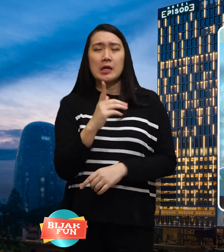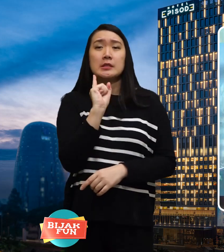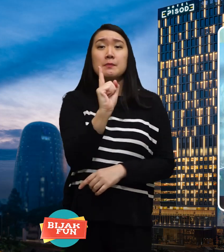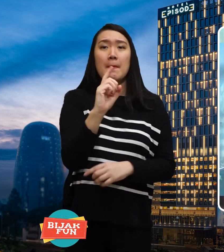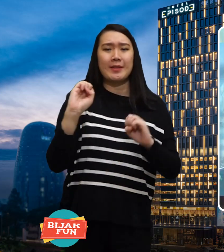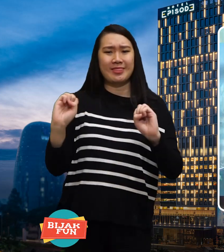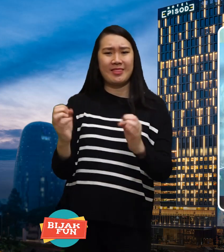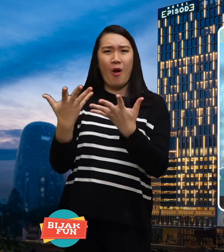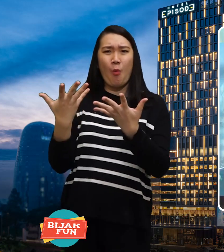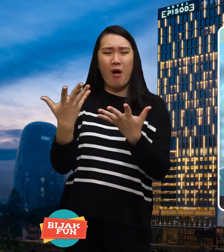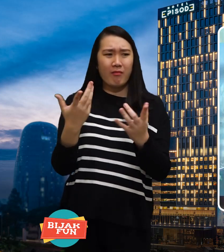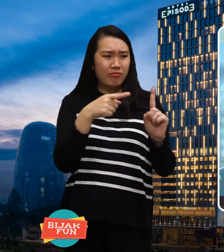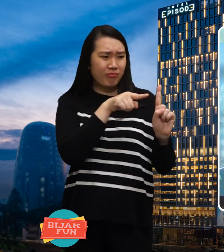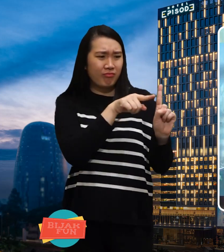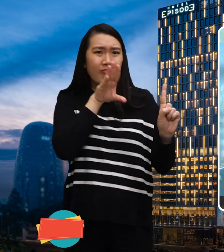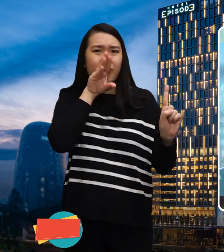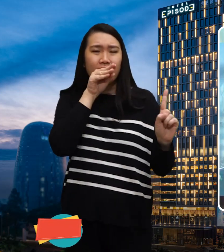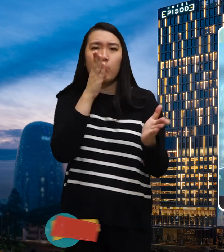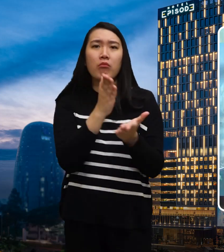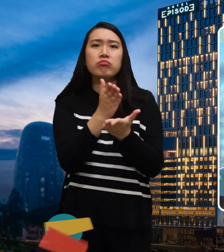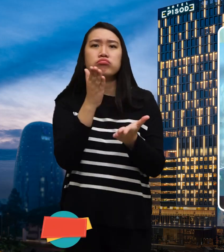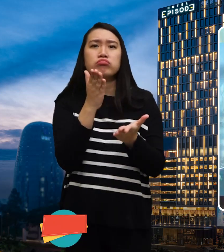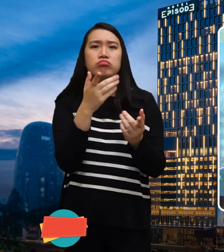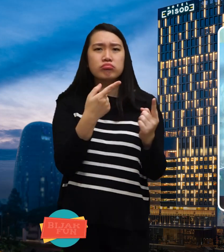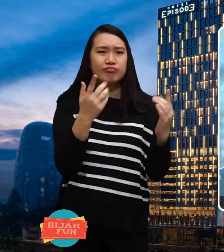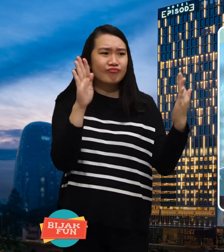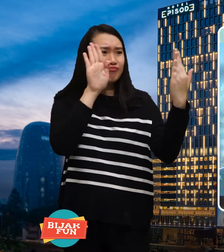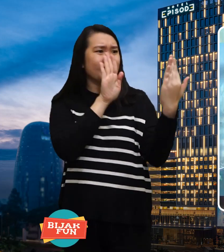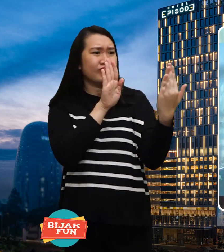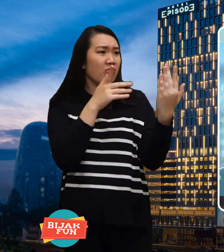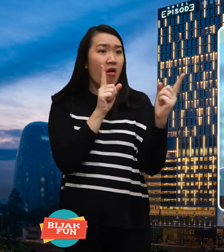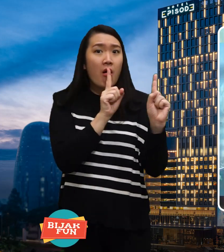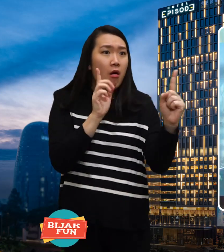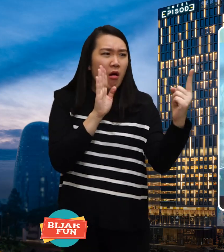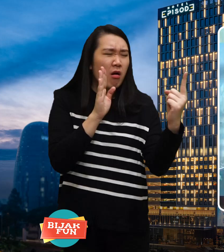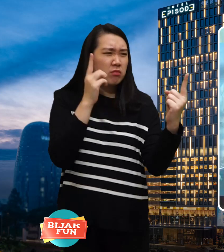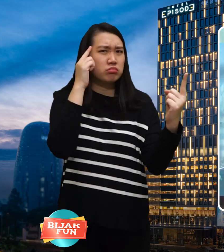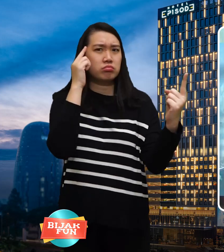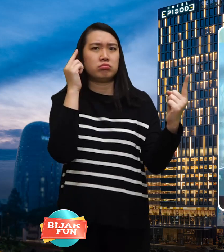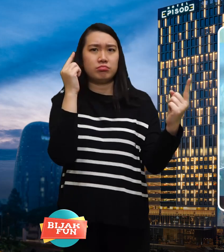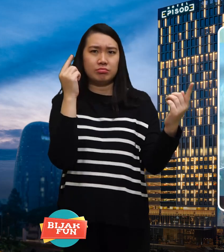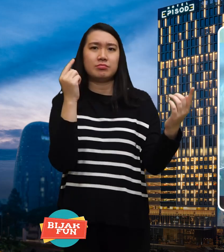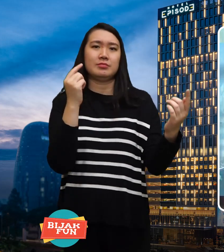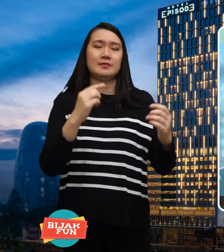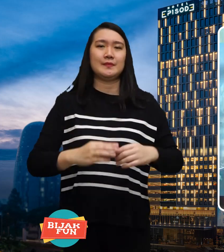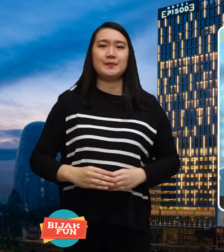karena berhenti berbicara dan tidak mau bertatap muka,